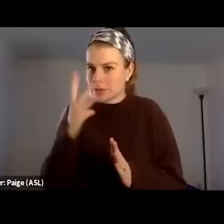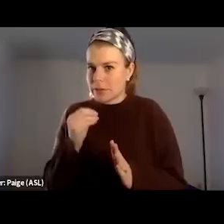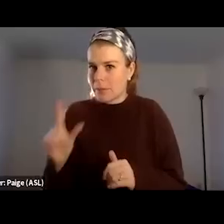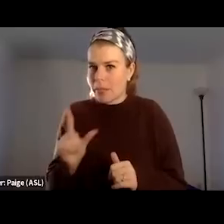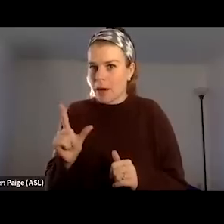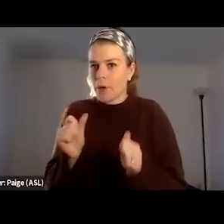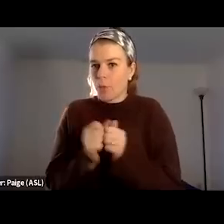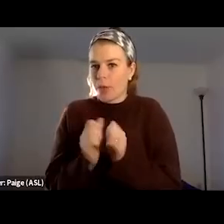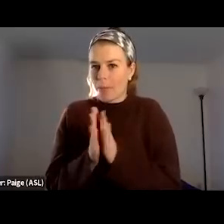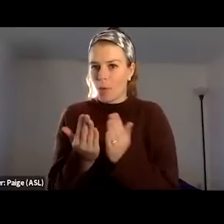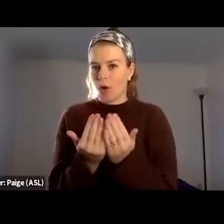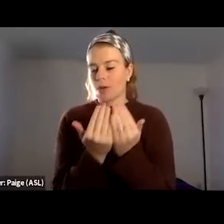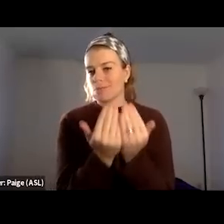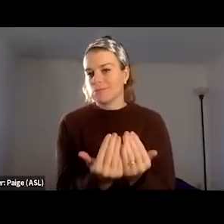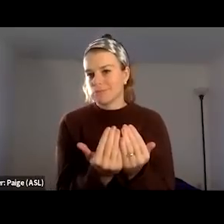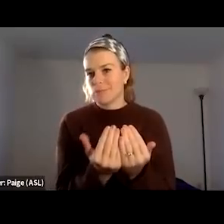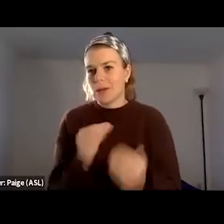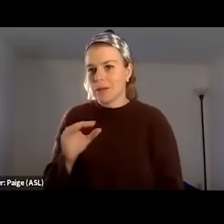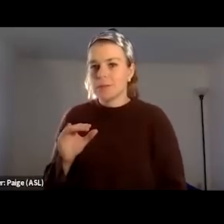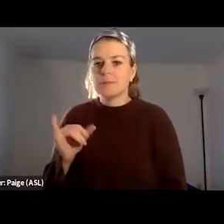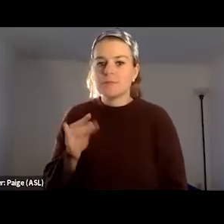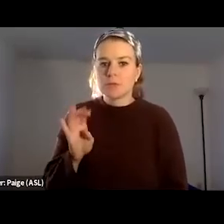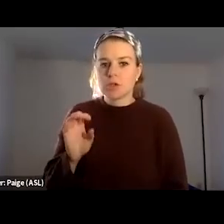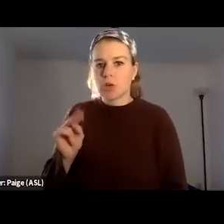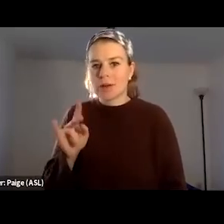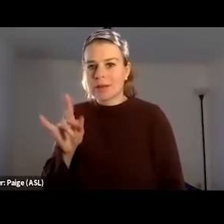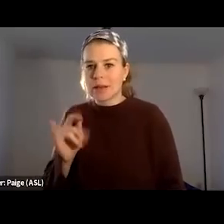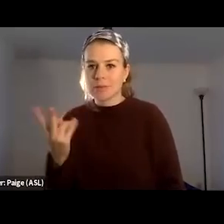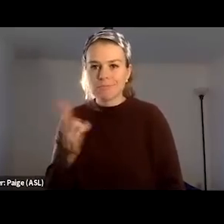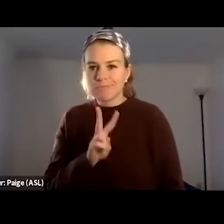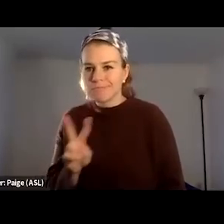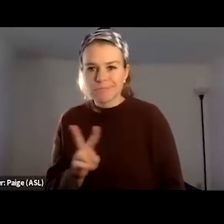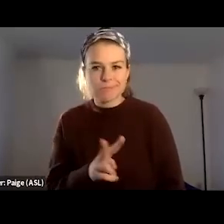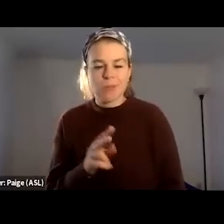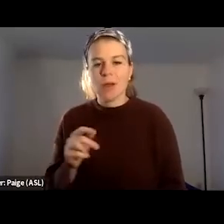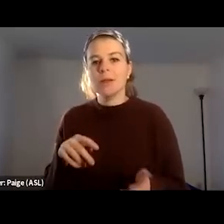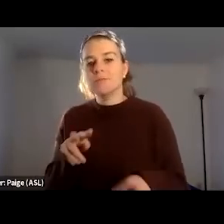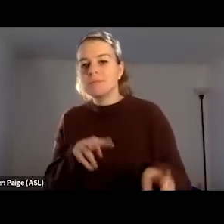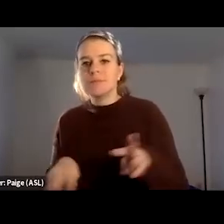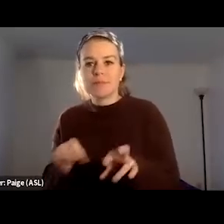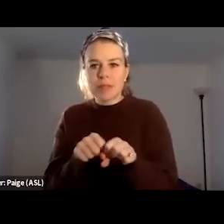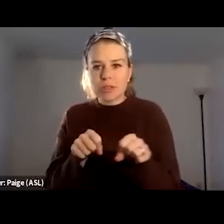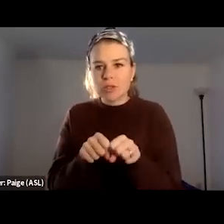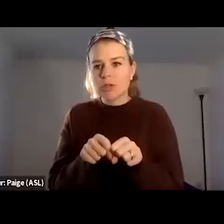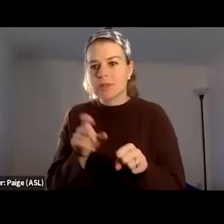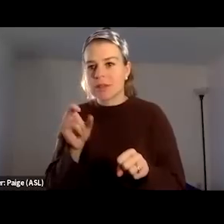Joe y Nancy caminaron por la sala de lectura, se agachaban para mirar los zapatos y se levantaban como si estuvieran buscando manzanas.